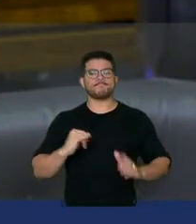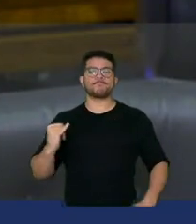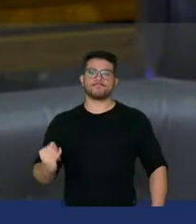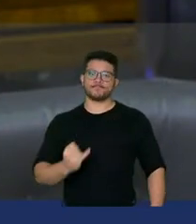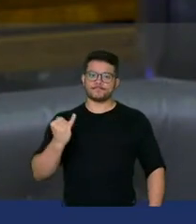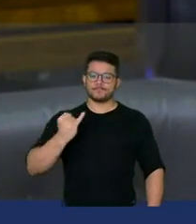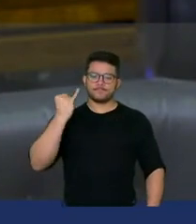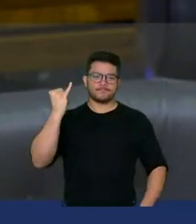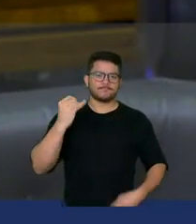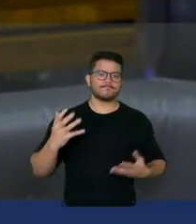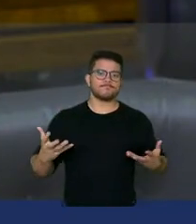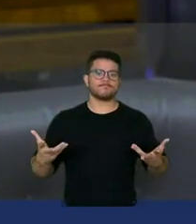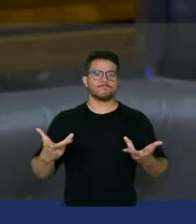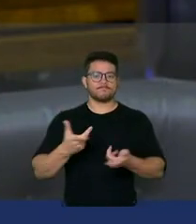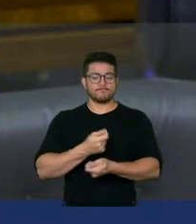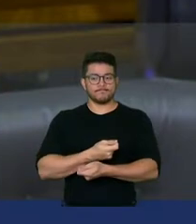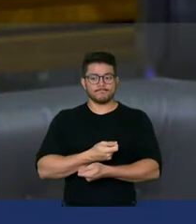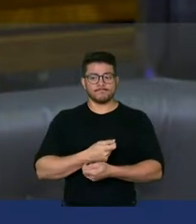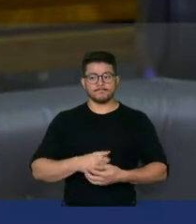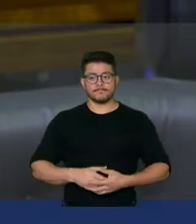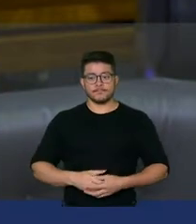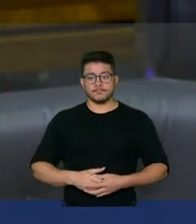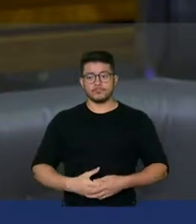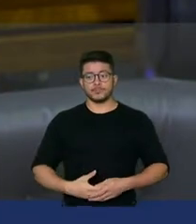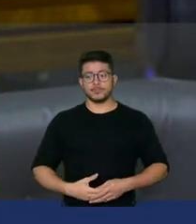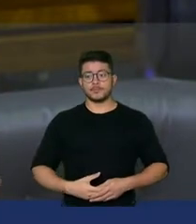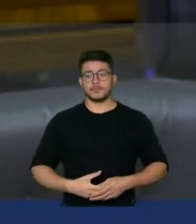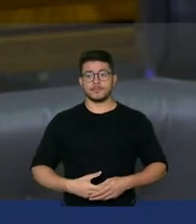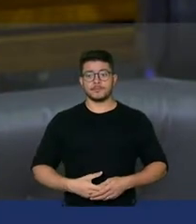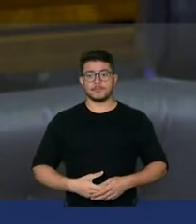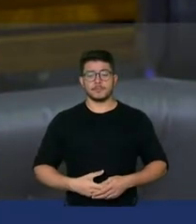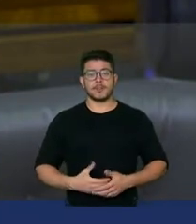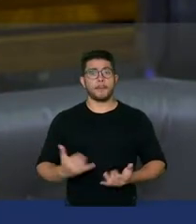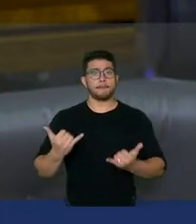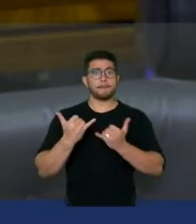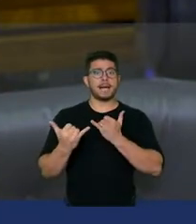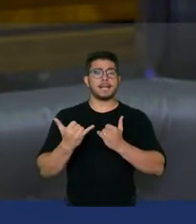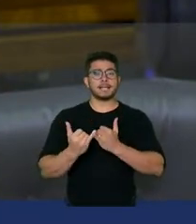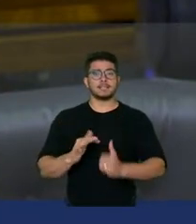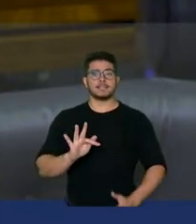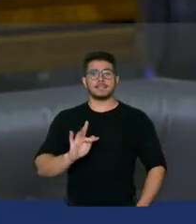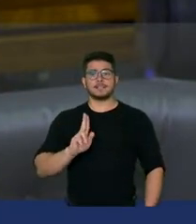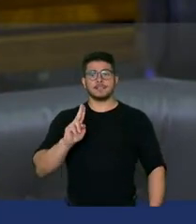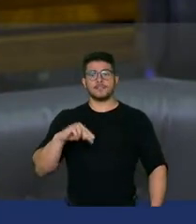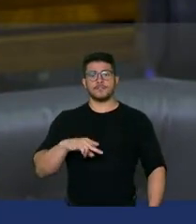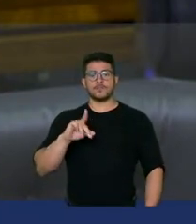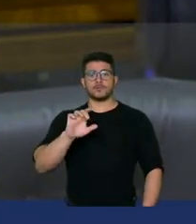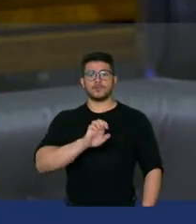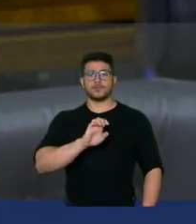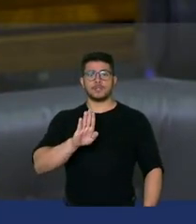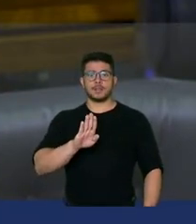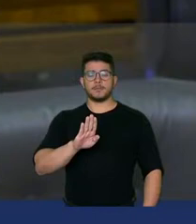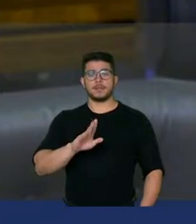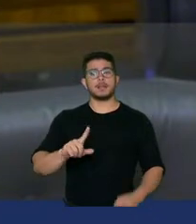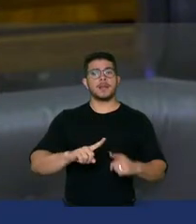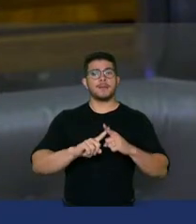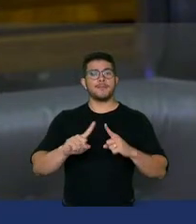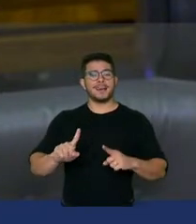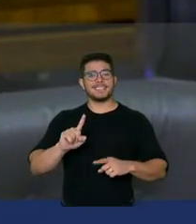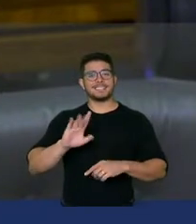PREVISTO NA LEI ALDIR BLANC DOIS, É DE FATO TEXTO DA MAIOR IMPORTÂNCIA QUE EU FIZ A COMPARAÇÃO COM FUNDEB, É